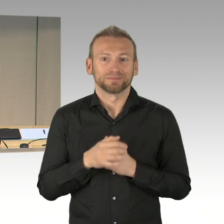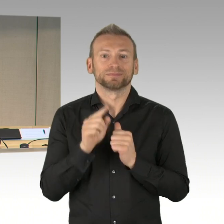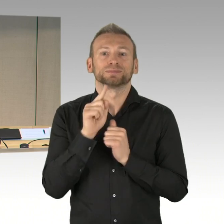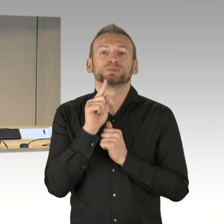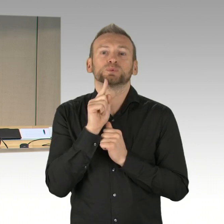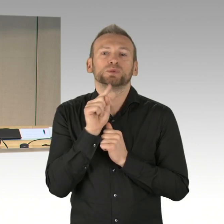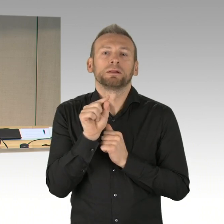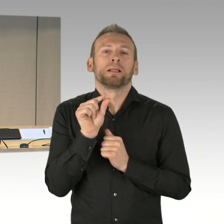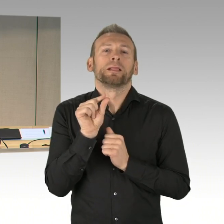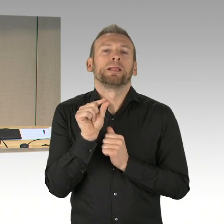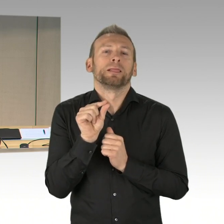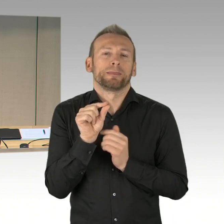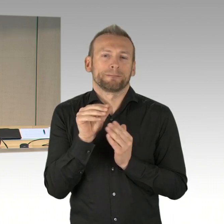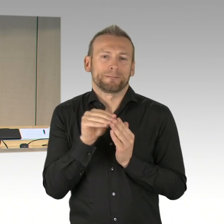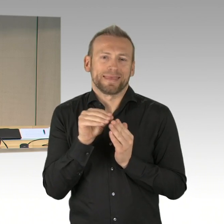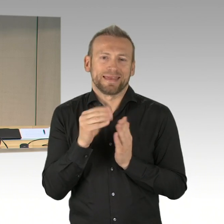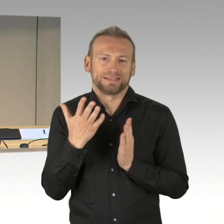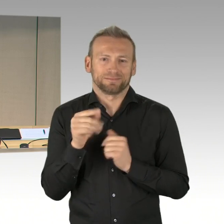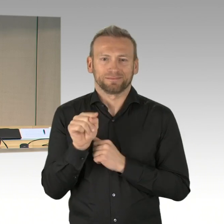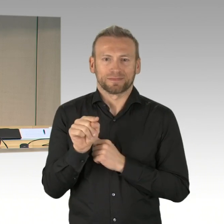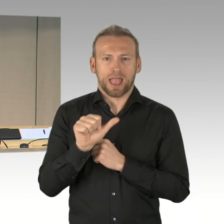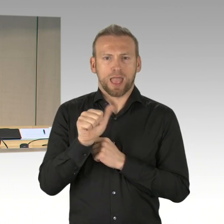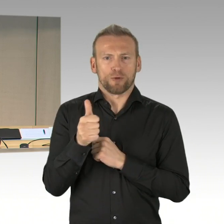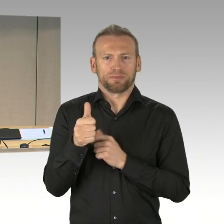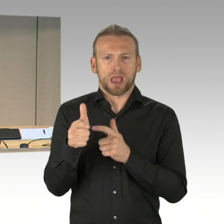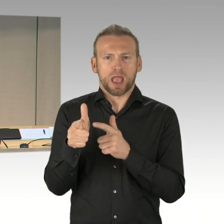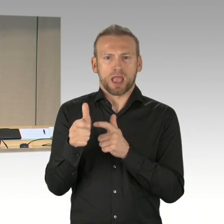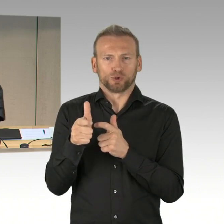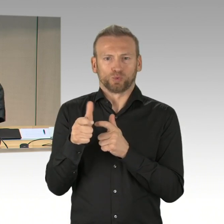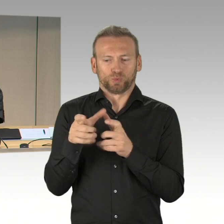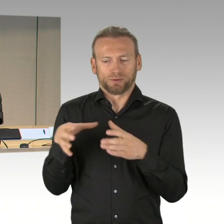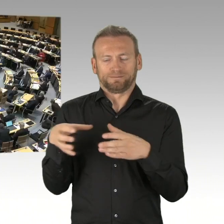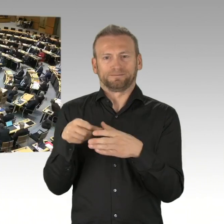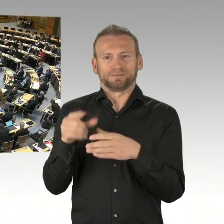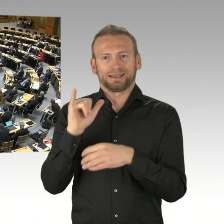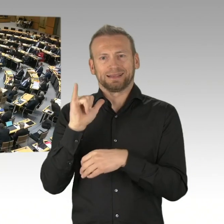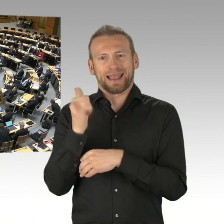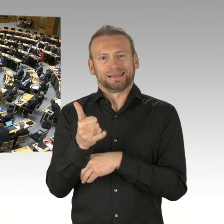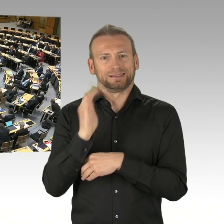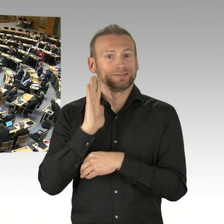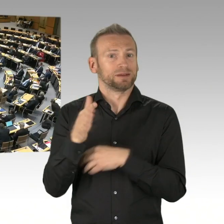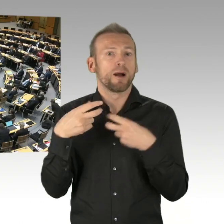(Beifall)